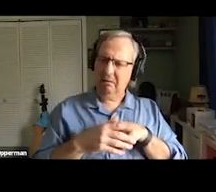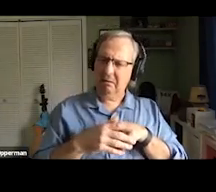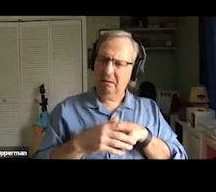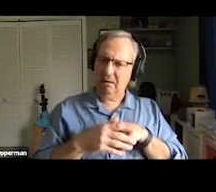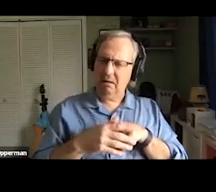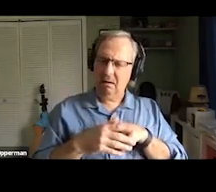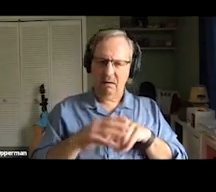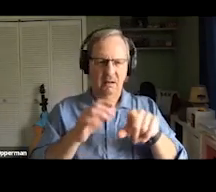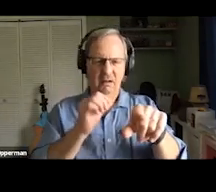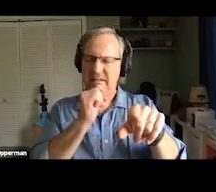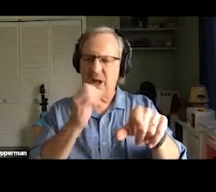Esto no está bien